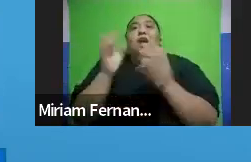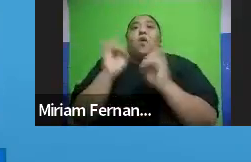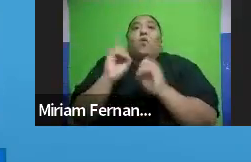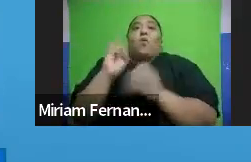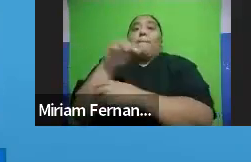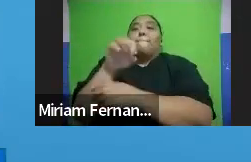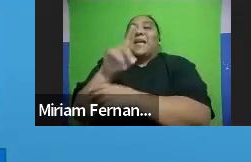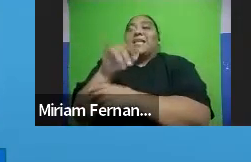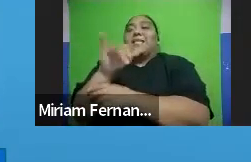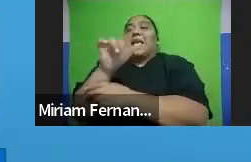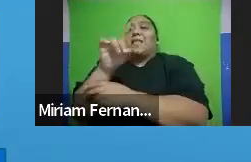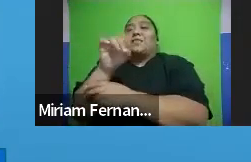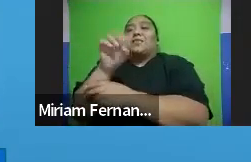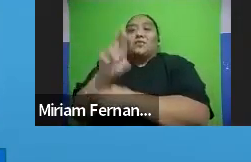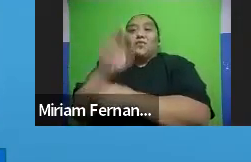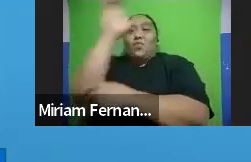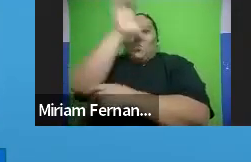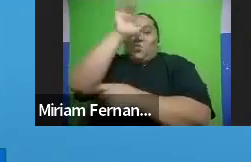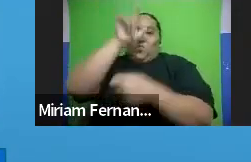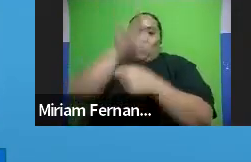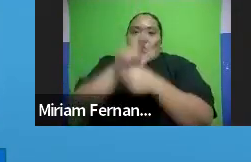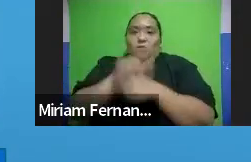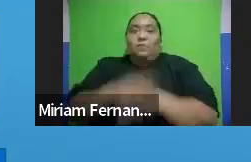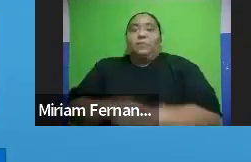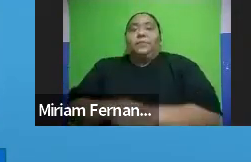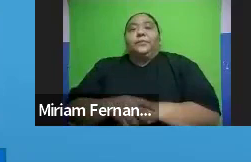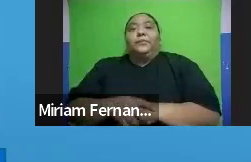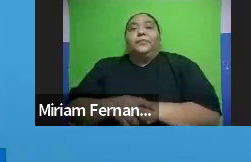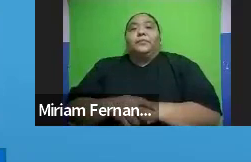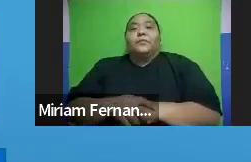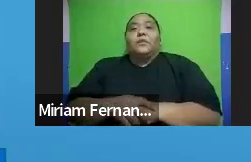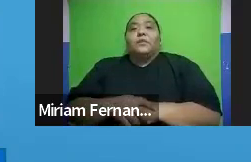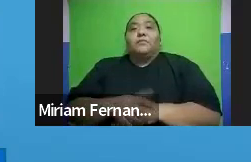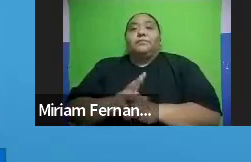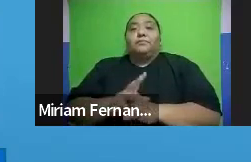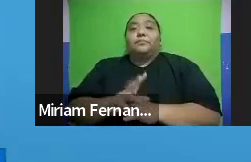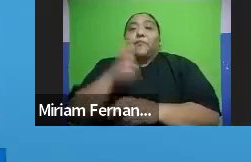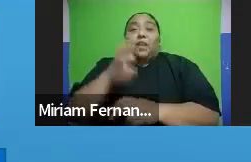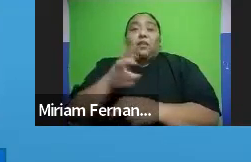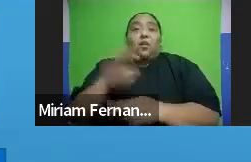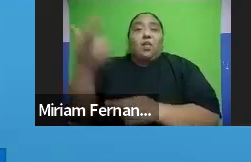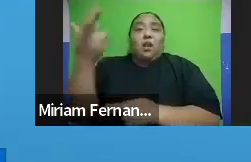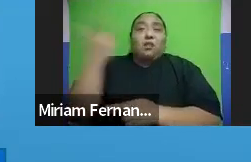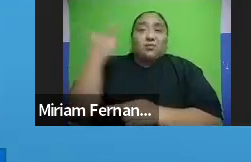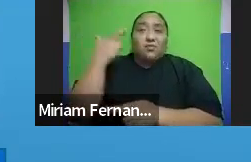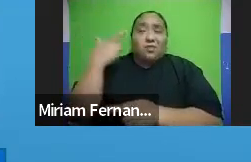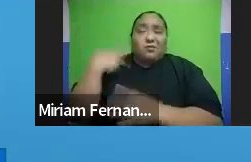sería Un Un mediador cultural y que y que no y que no de Ped no tiene que